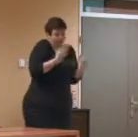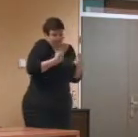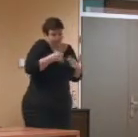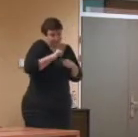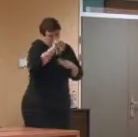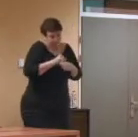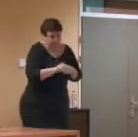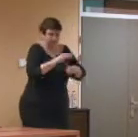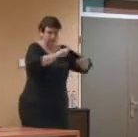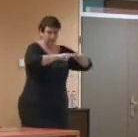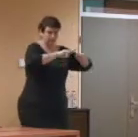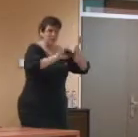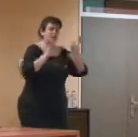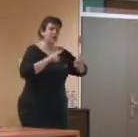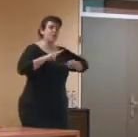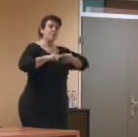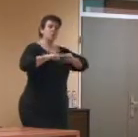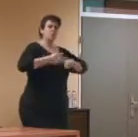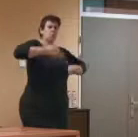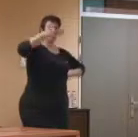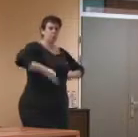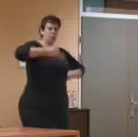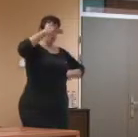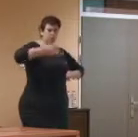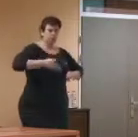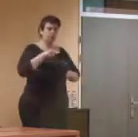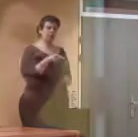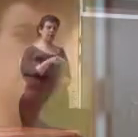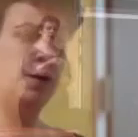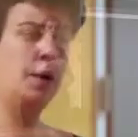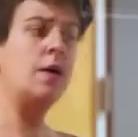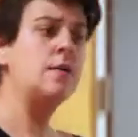pero era una efemérides particularmente relevante desde el punto de vista social,